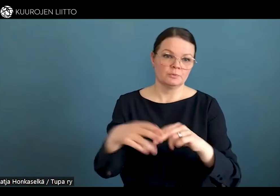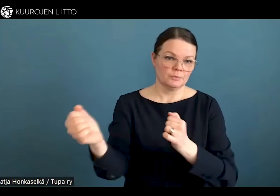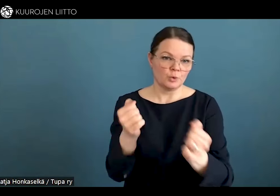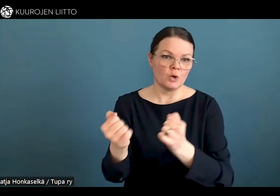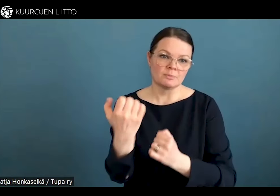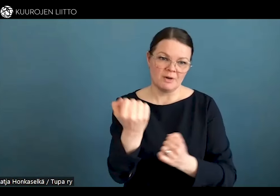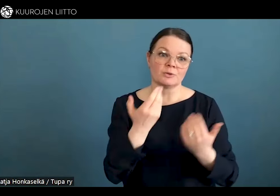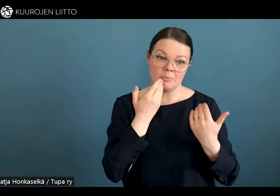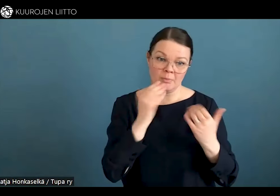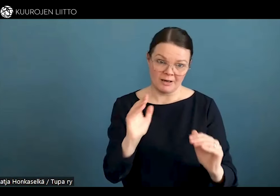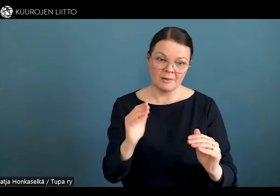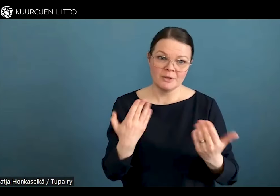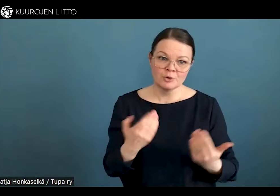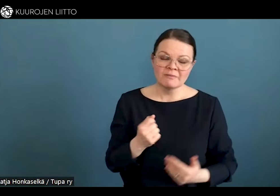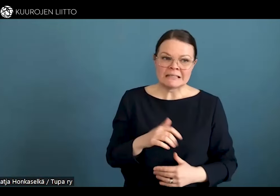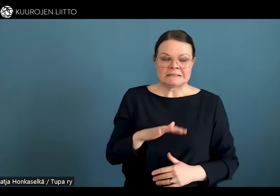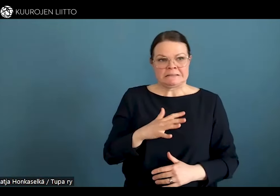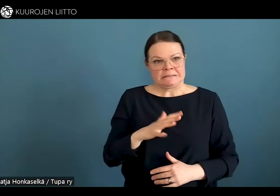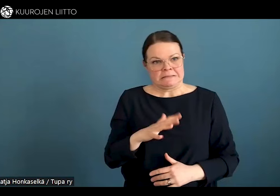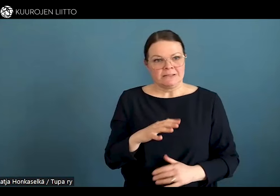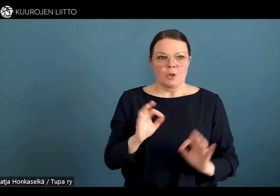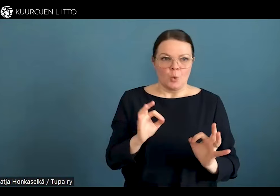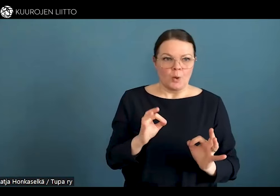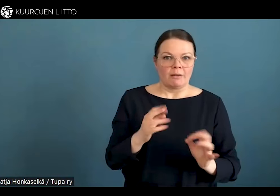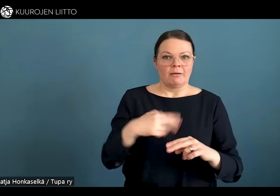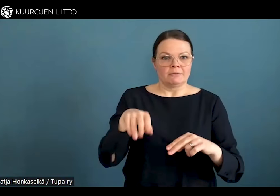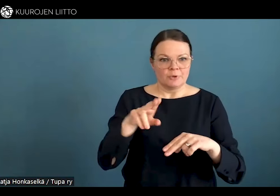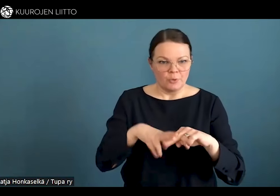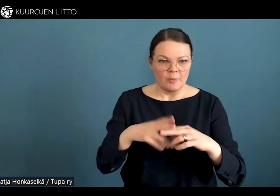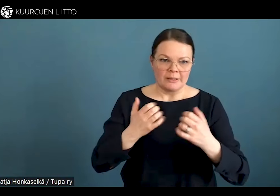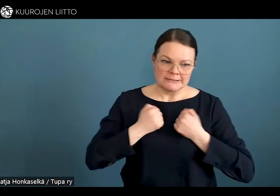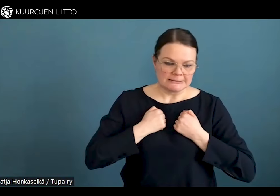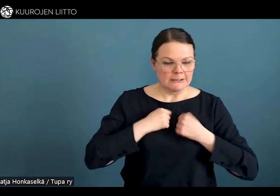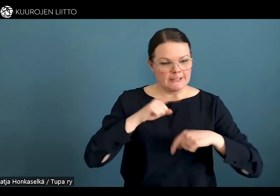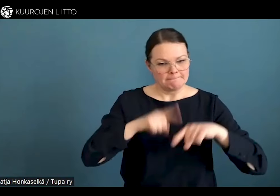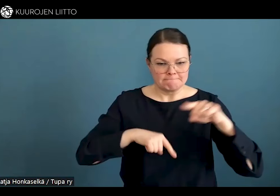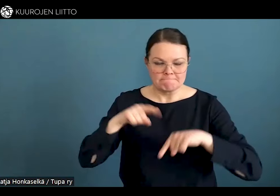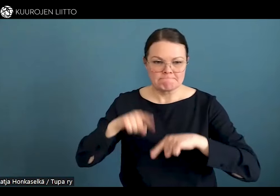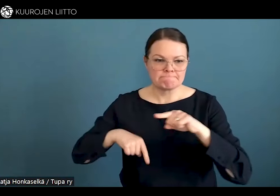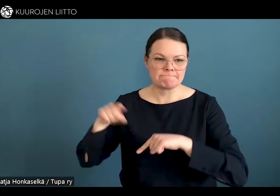olisi parempaa kuin nykypäivänä ja ettei heidän tarvitsisi pelätä - työllistymismahdollisuuksiensa puolesta.